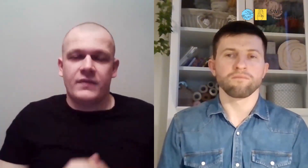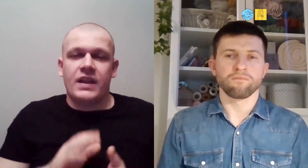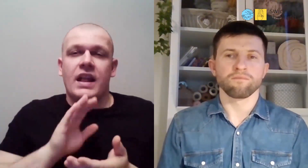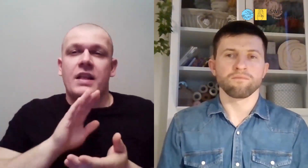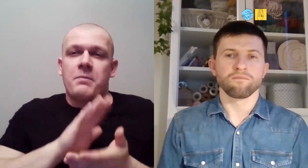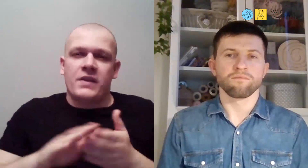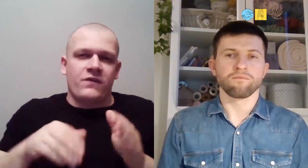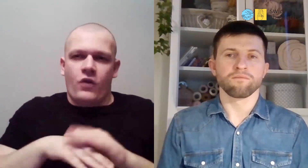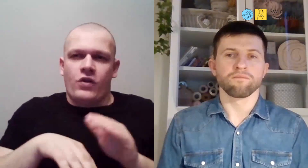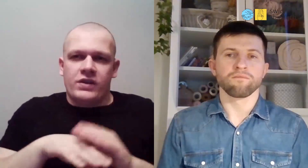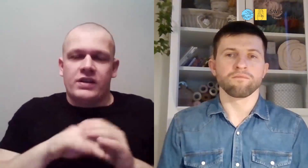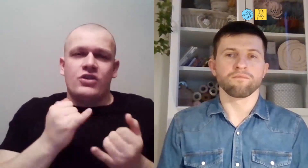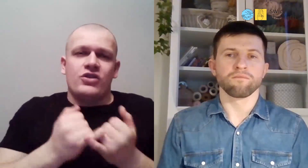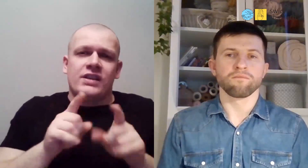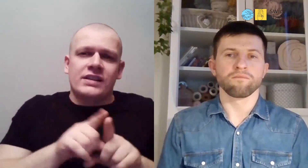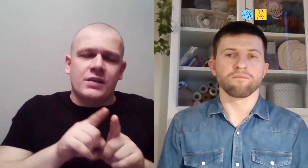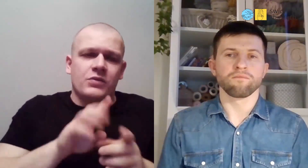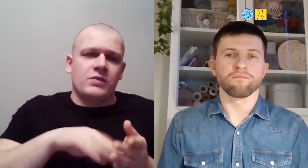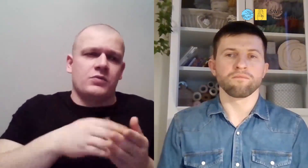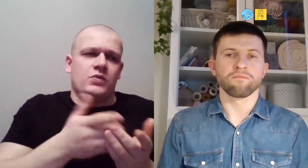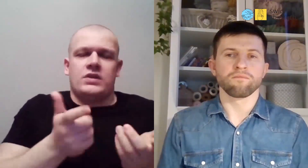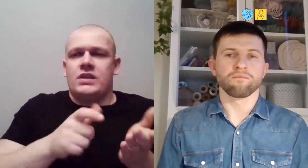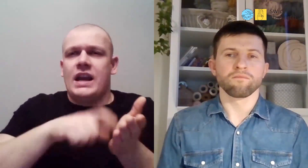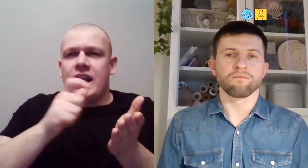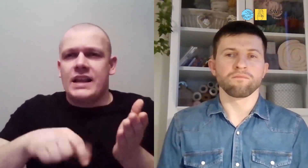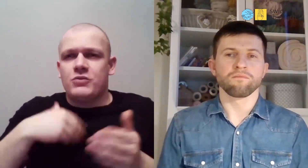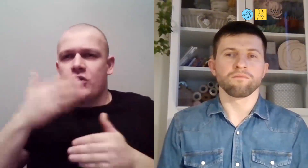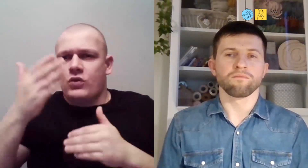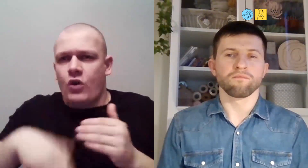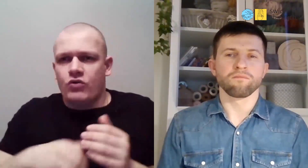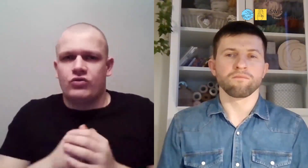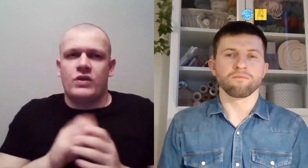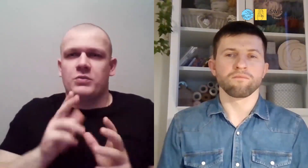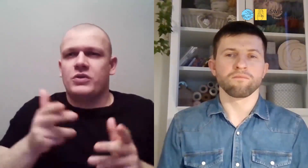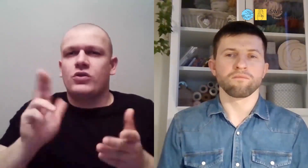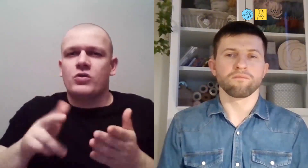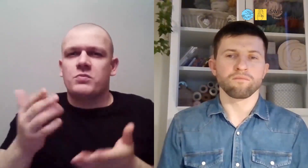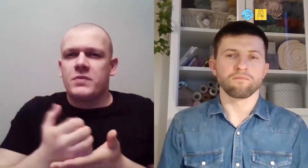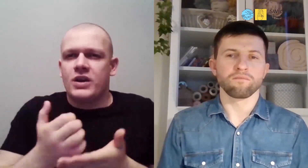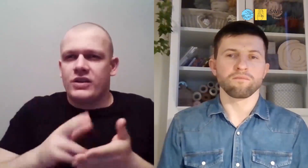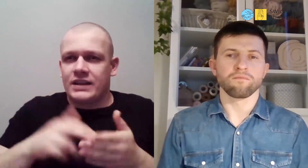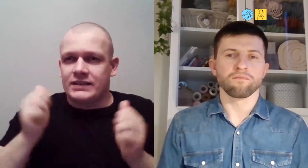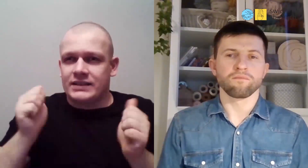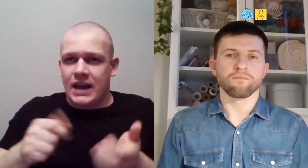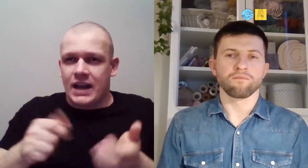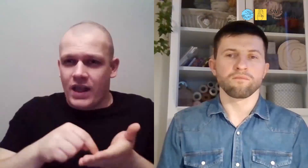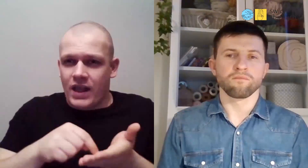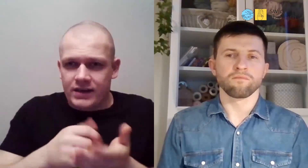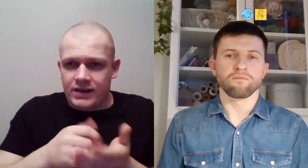Jeżeli komuś się kończy recepta, a bierze leki na stałe,